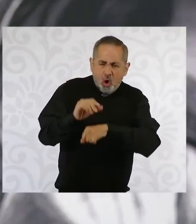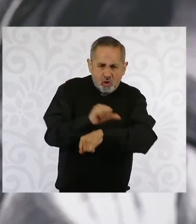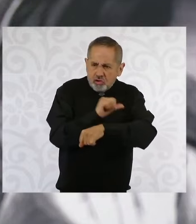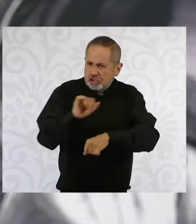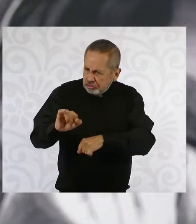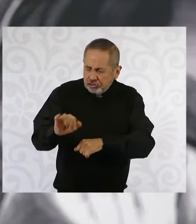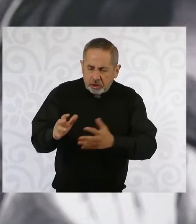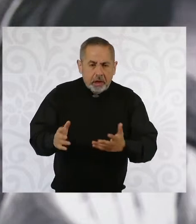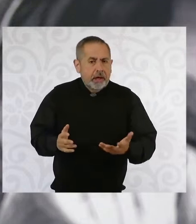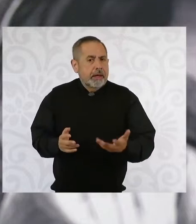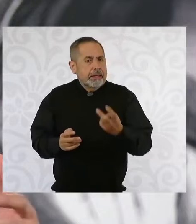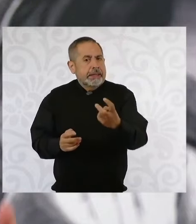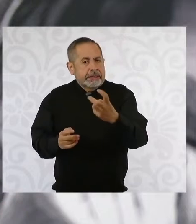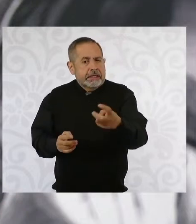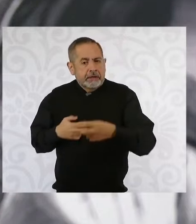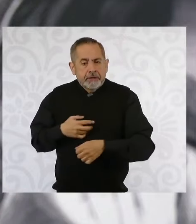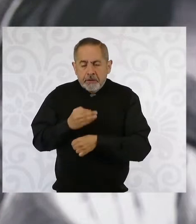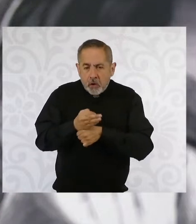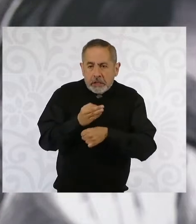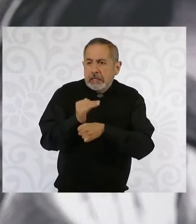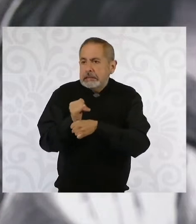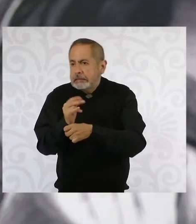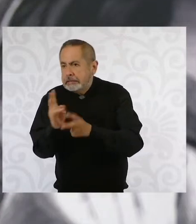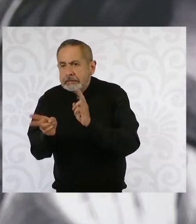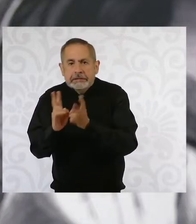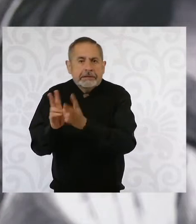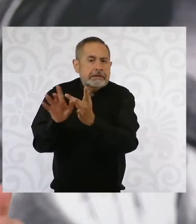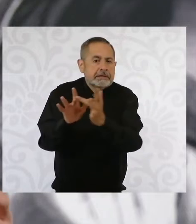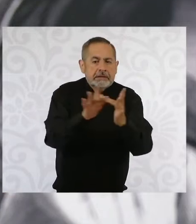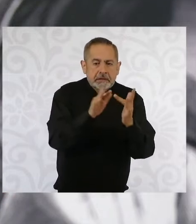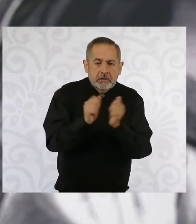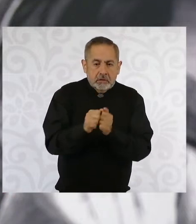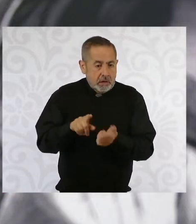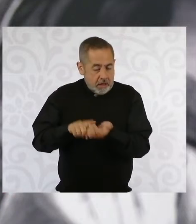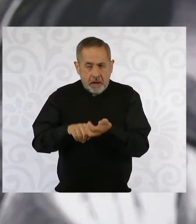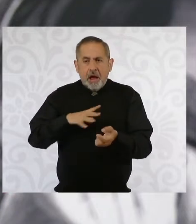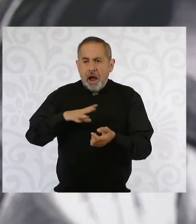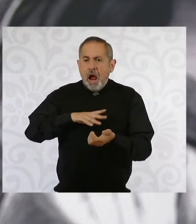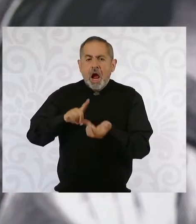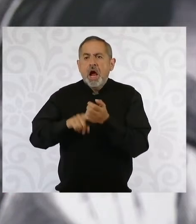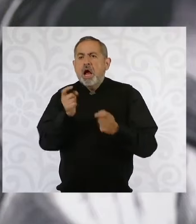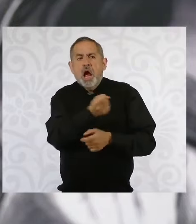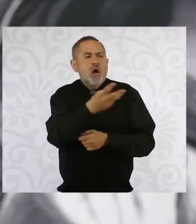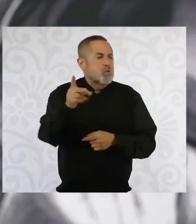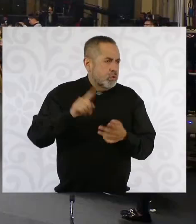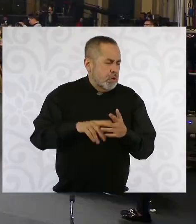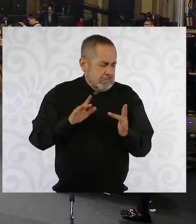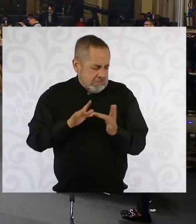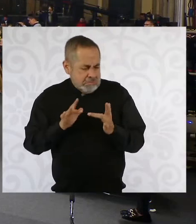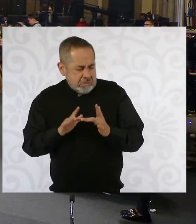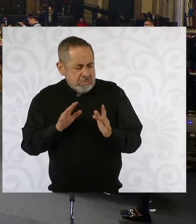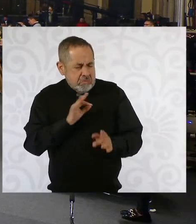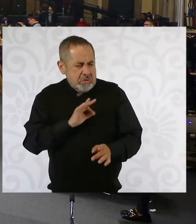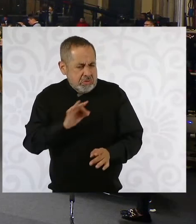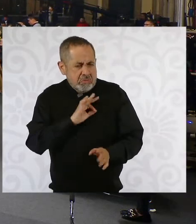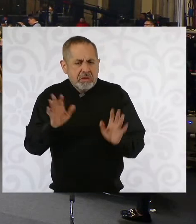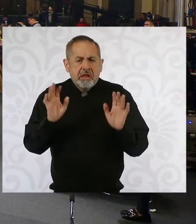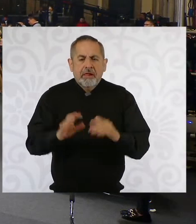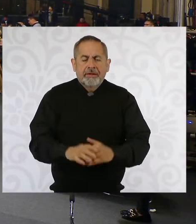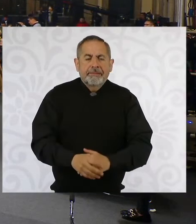Estamos buscando activamente trabajar con con lo con lo que ya existe de de Industria en el país